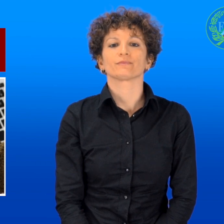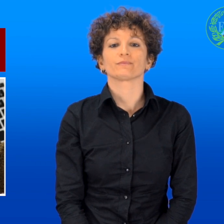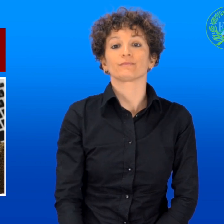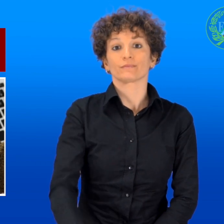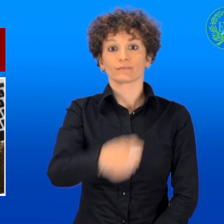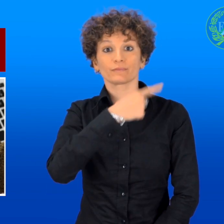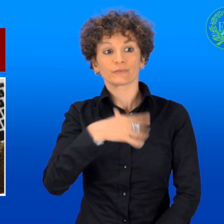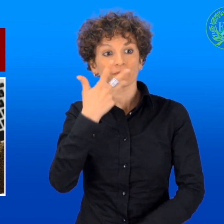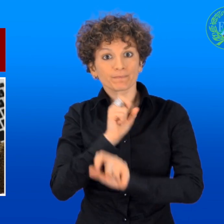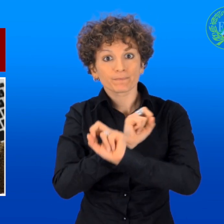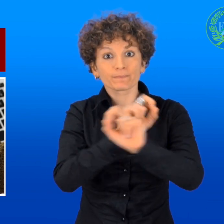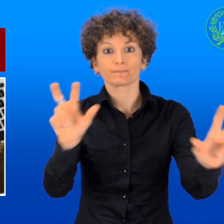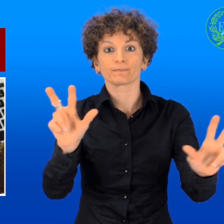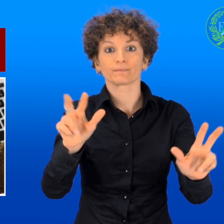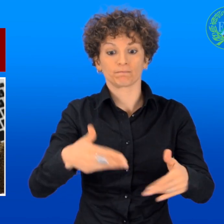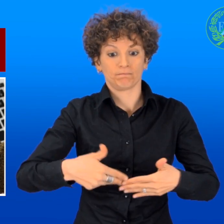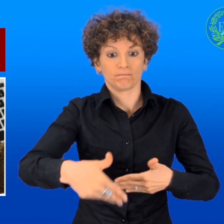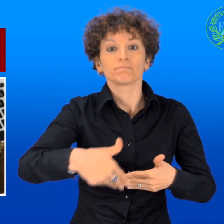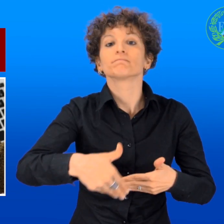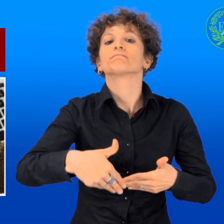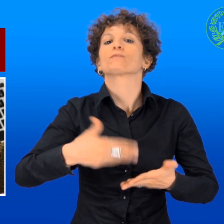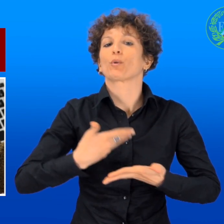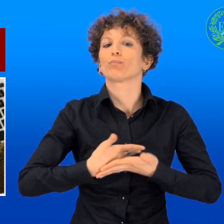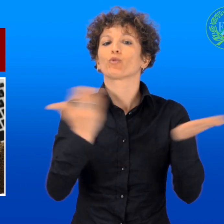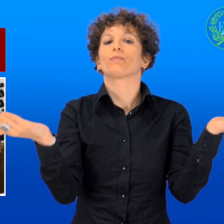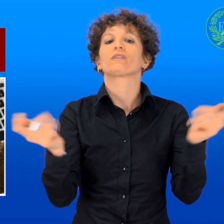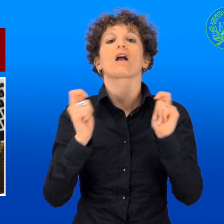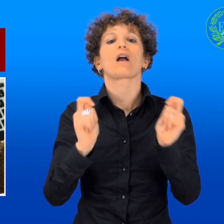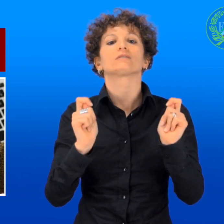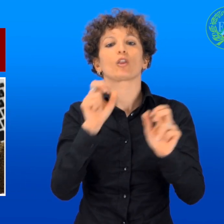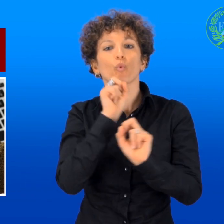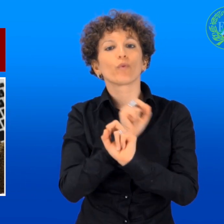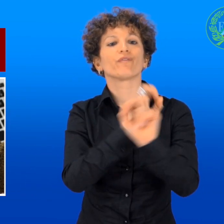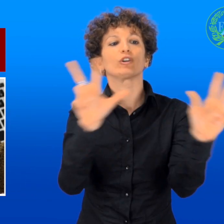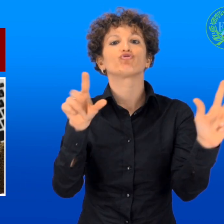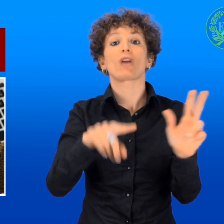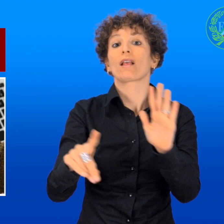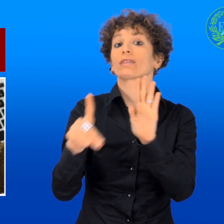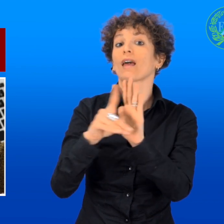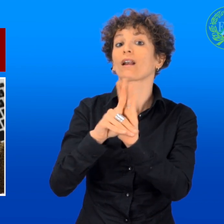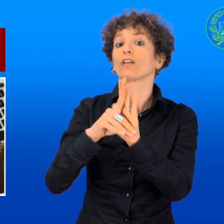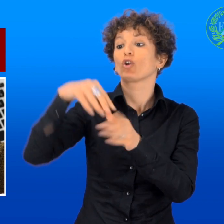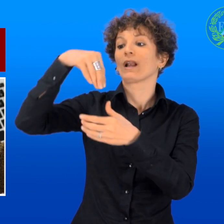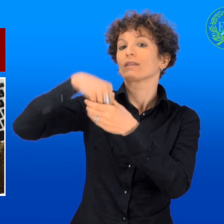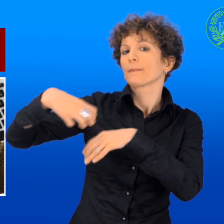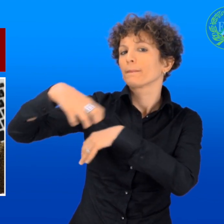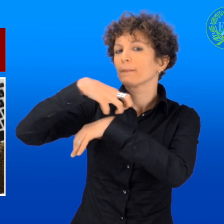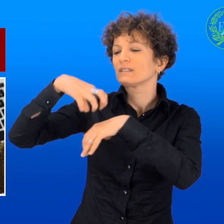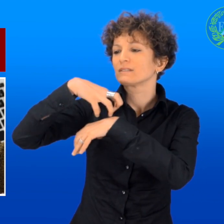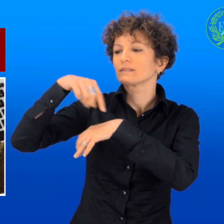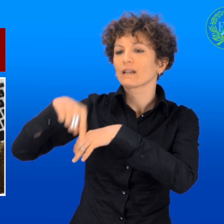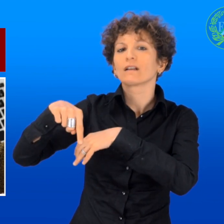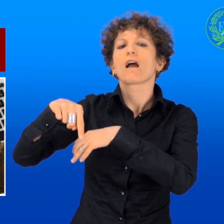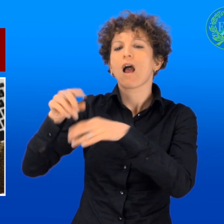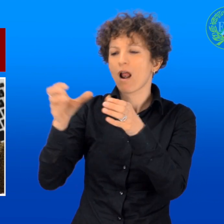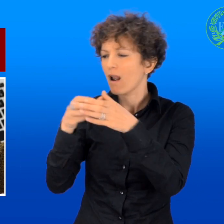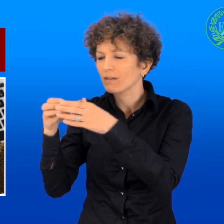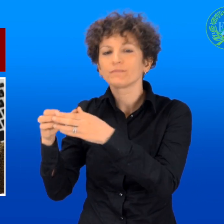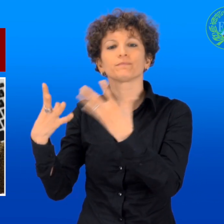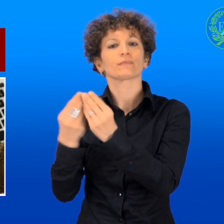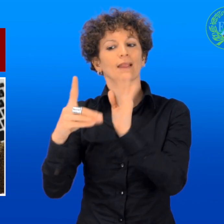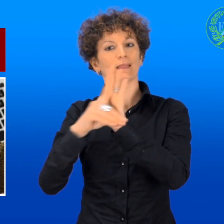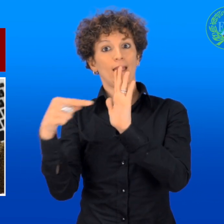Segnaliamo che è in corso di pubblicazione sulla Gazzetta Ufficiale il Decreto Interministeriale